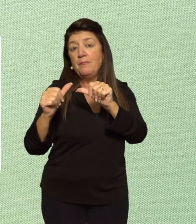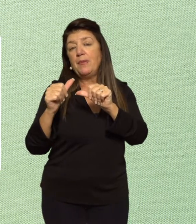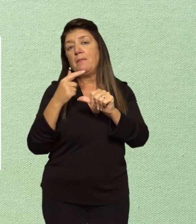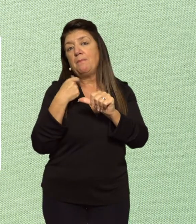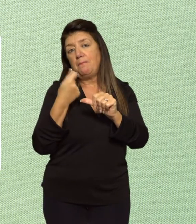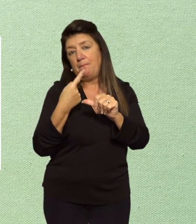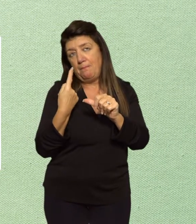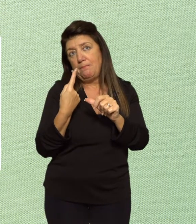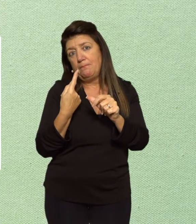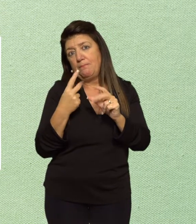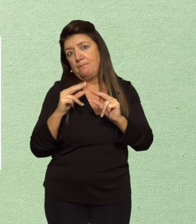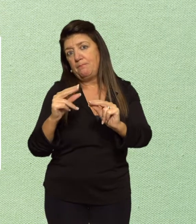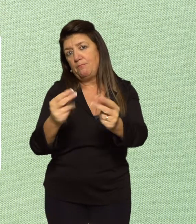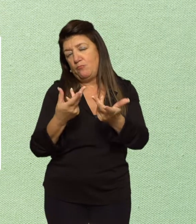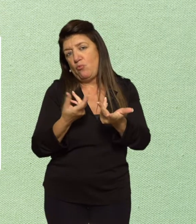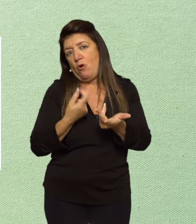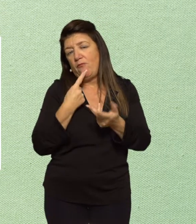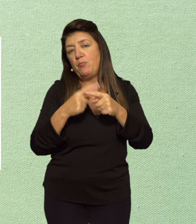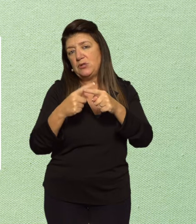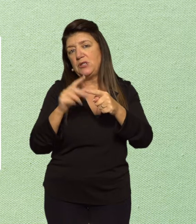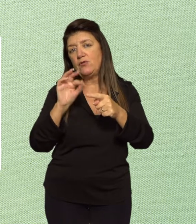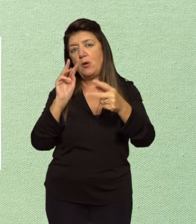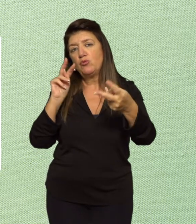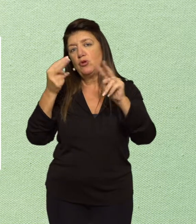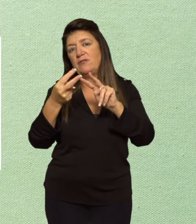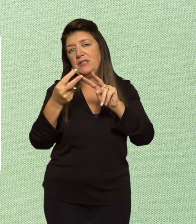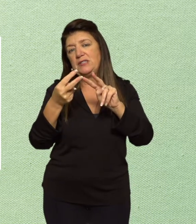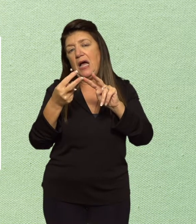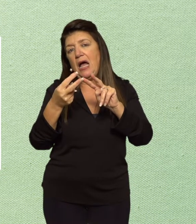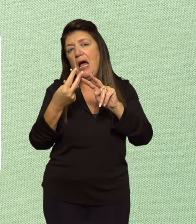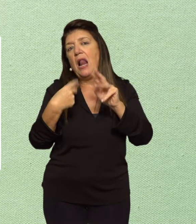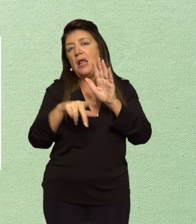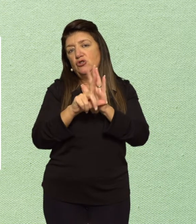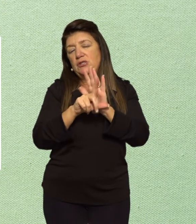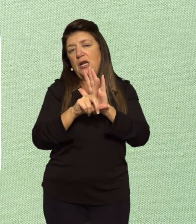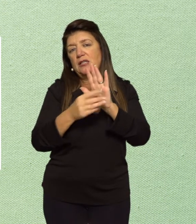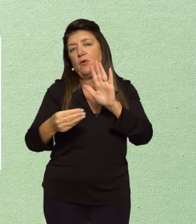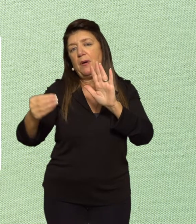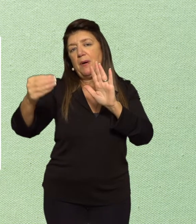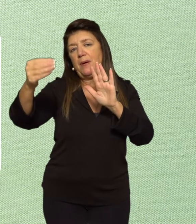anche a livello legislativo è molto aumentato. Teniamo in considerazione che il nostro codice